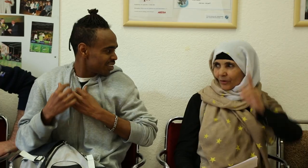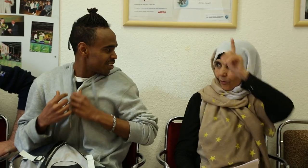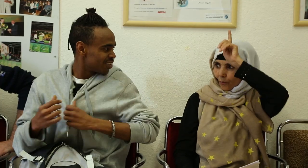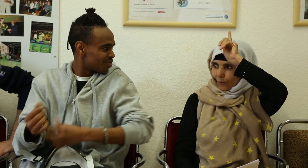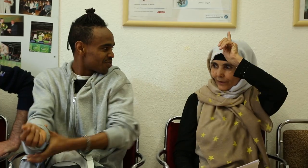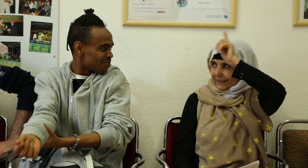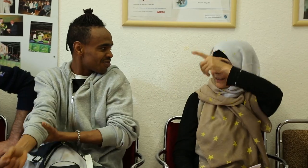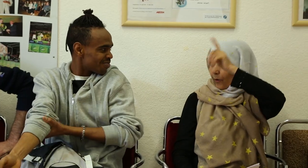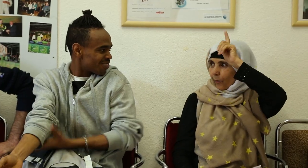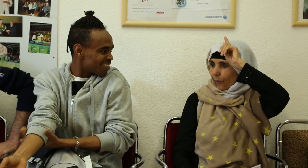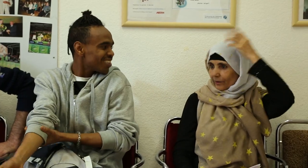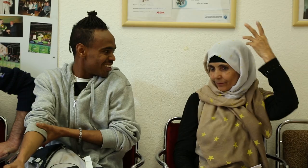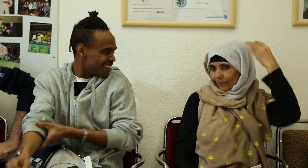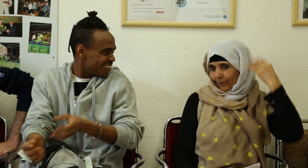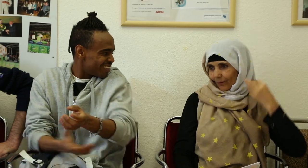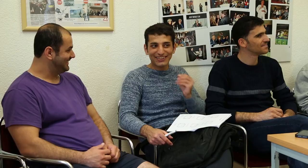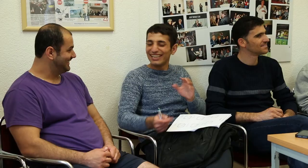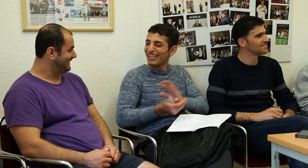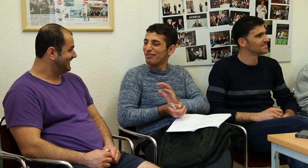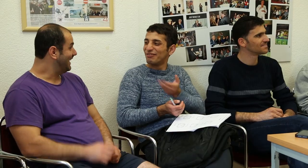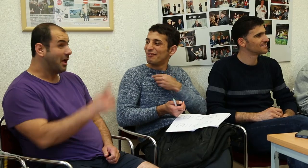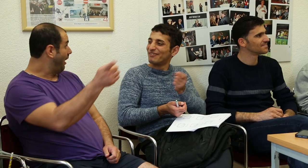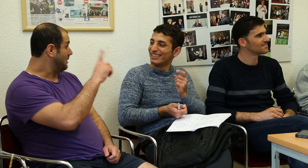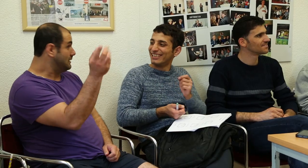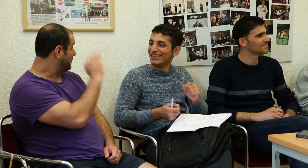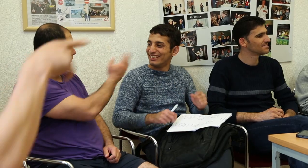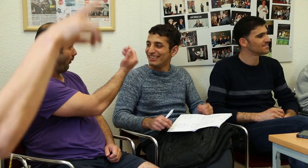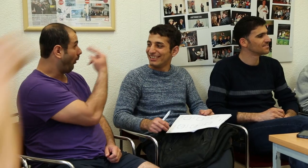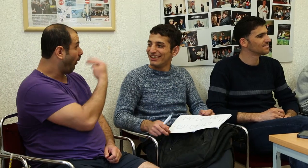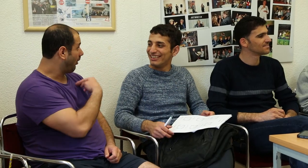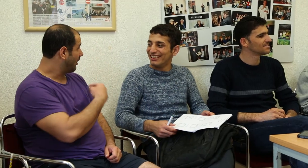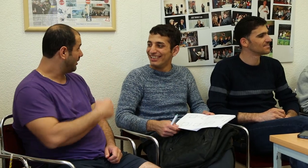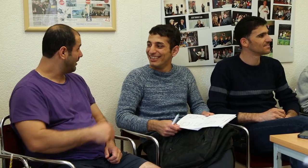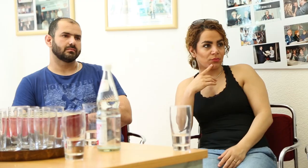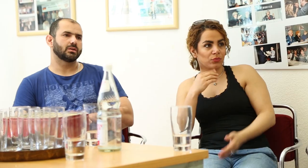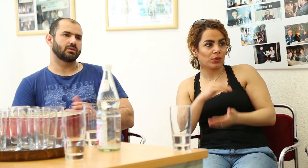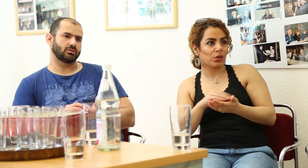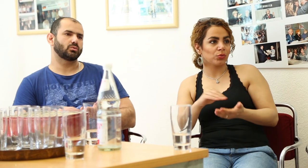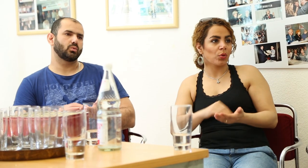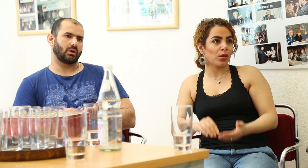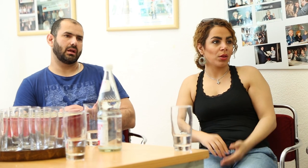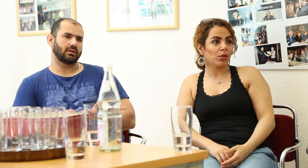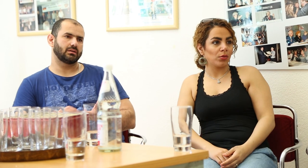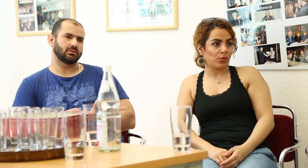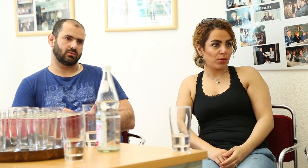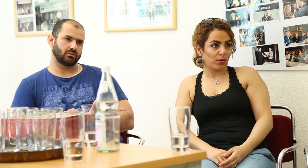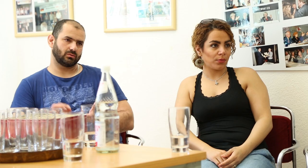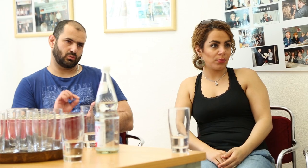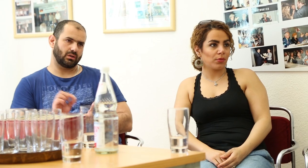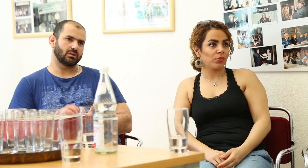Deutsche Frau... Wasser?! - Nein, du solltest sie angucken! Schule